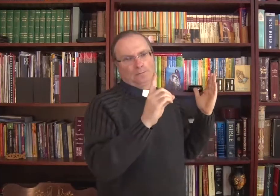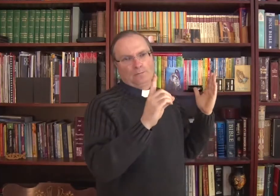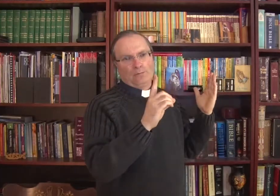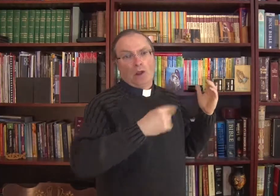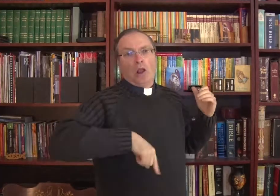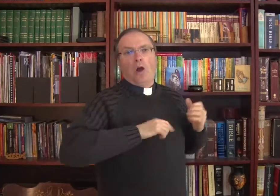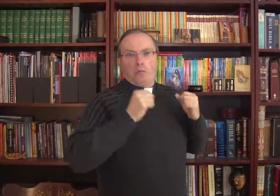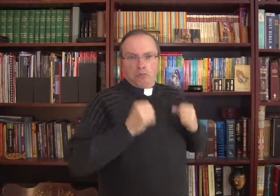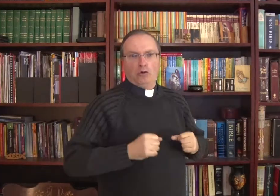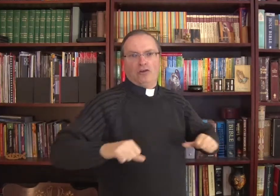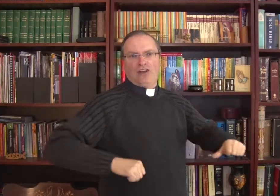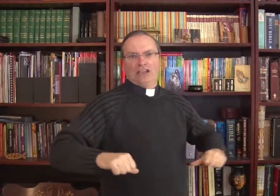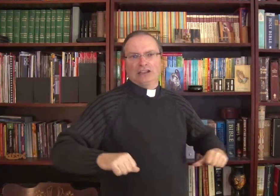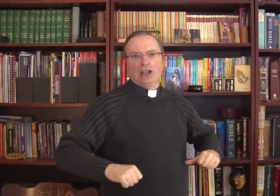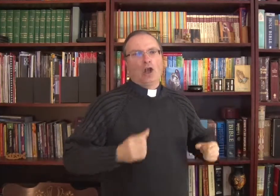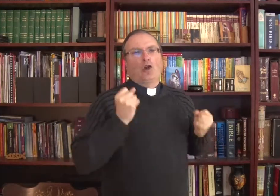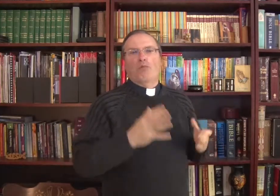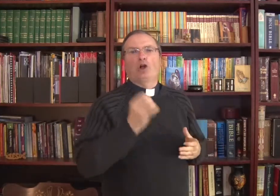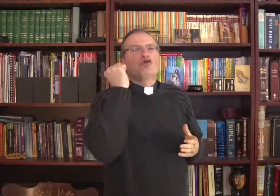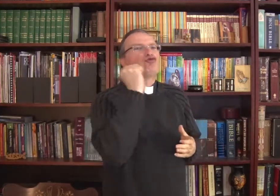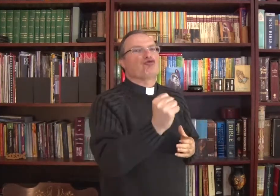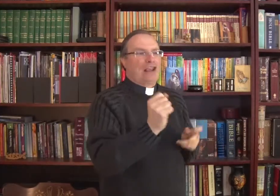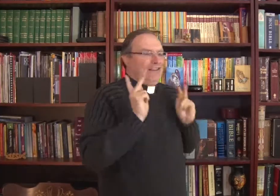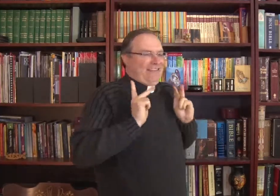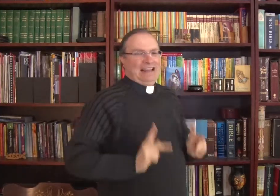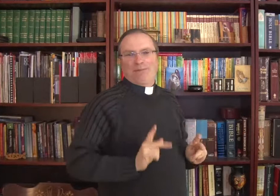On peut se vanter qu’on n’a pas tué physiquement